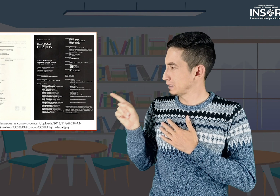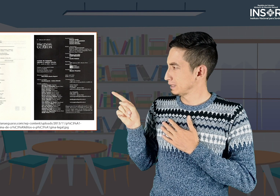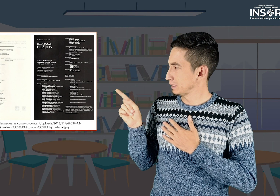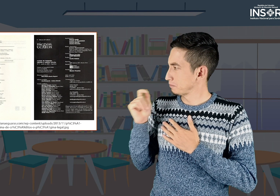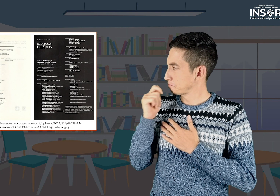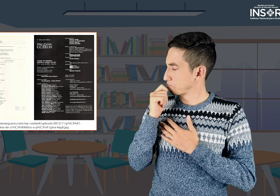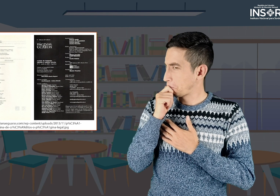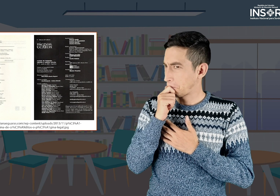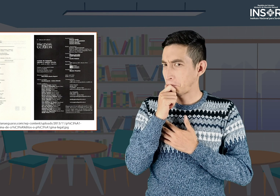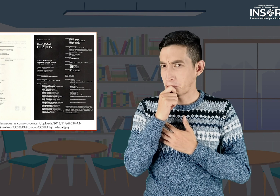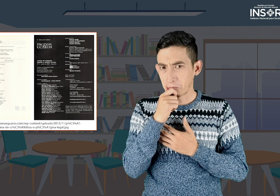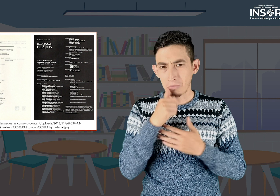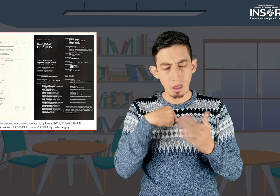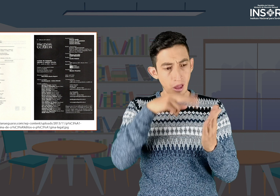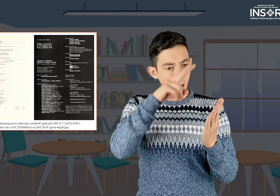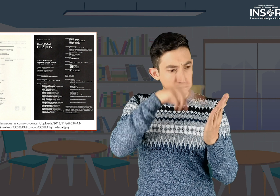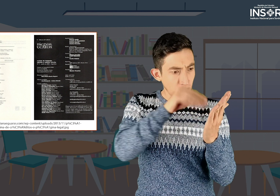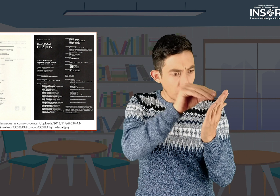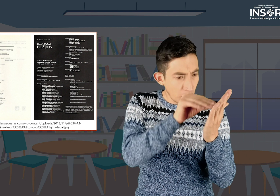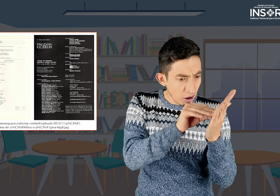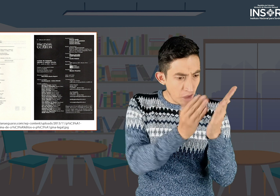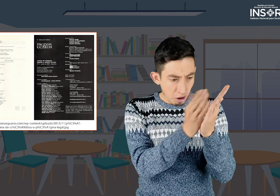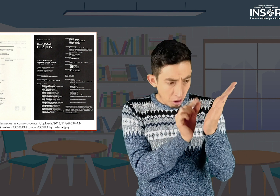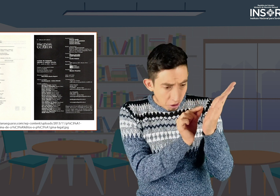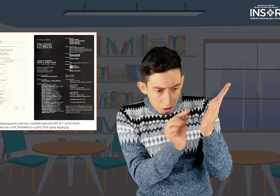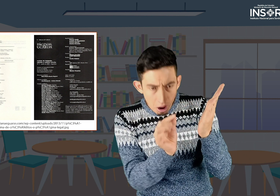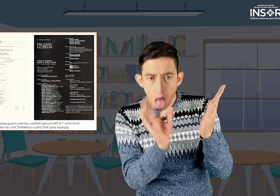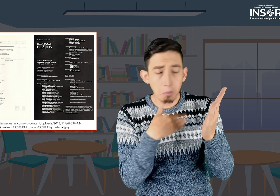Usualmente encontramos unas páginas con esta información,